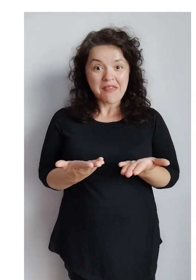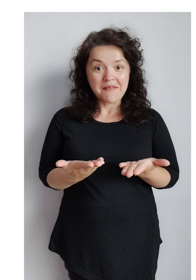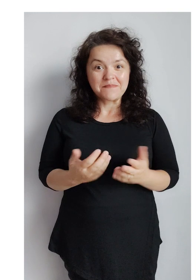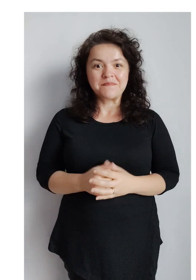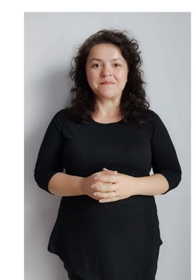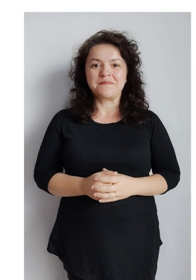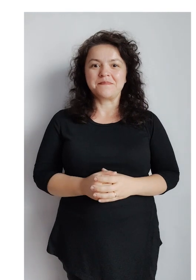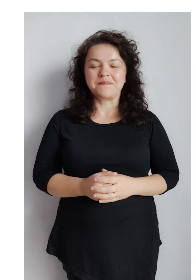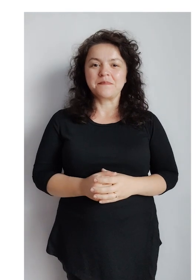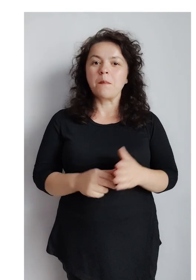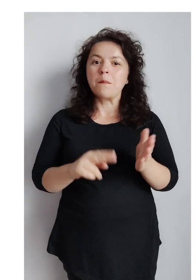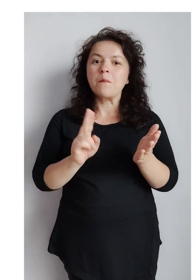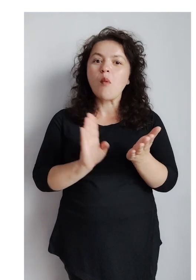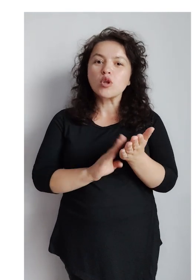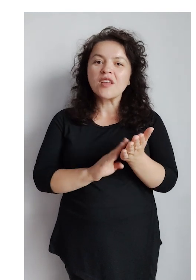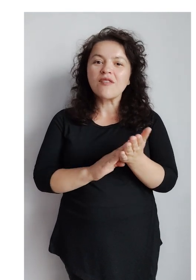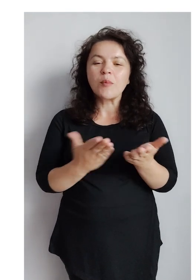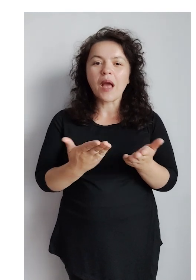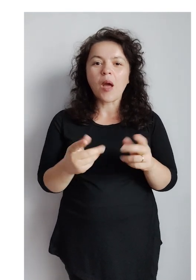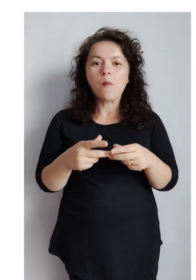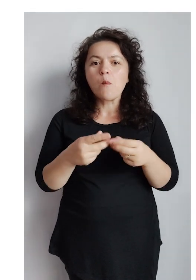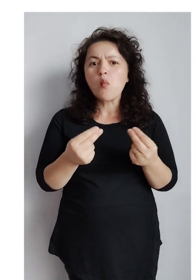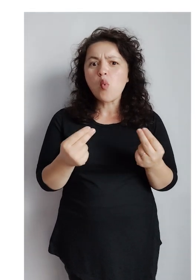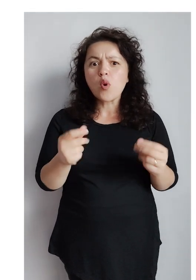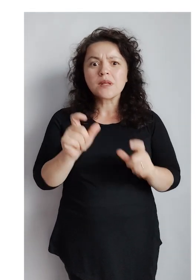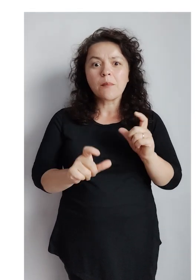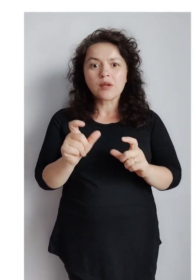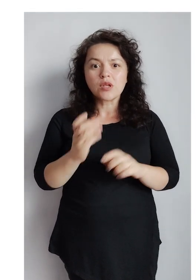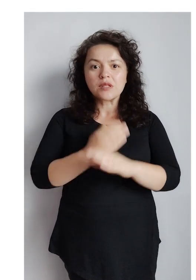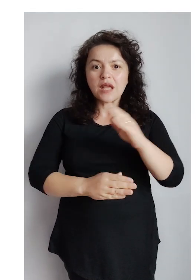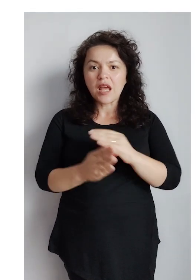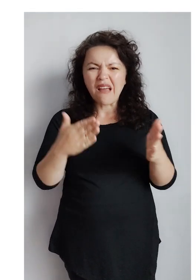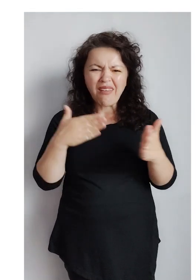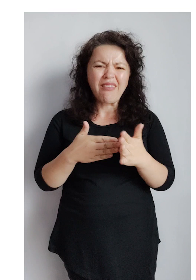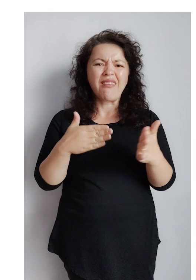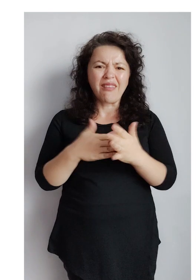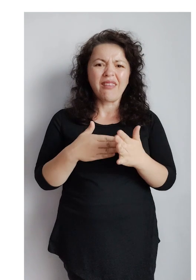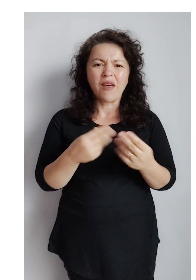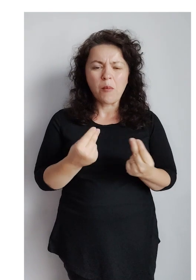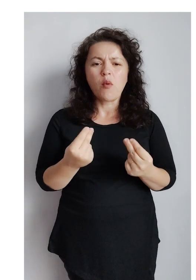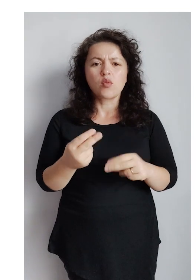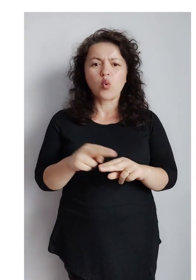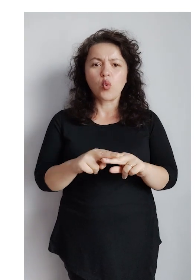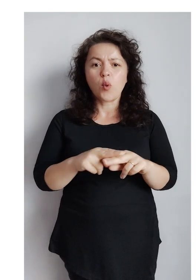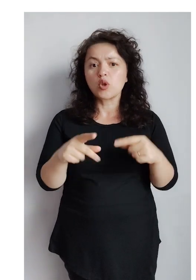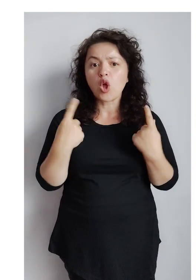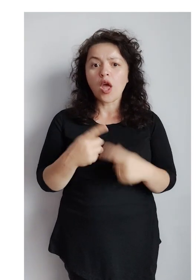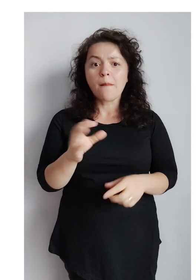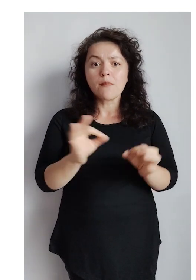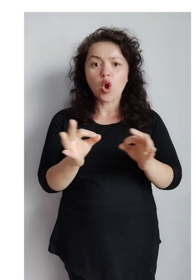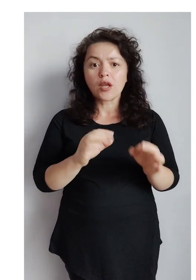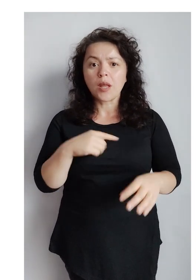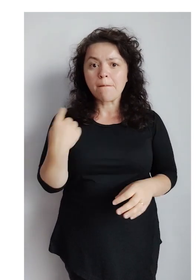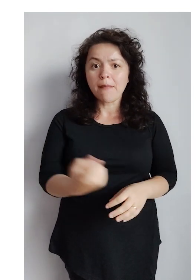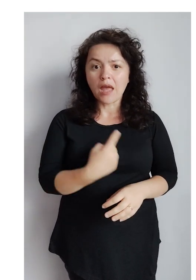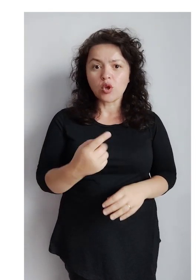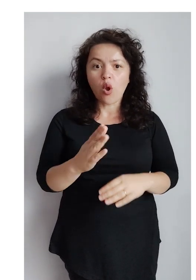Motivul pentru care multe persoane cu deficiențe se confruntă cu bariere este modul în care noi proiectăm mediul construit